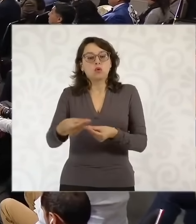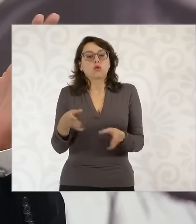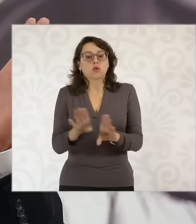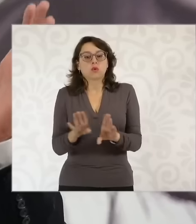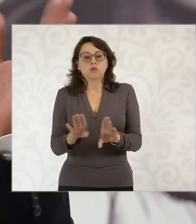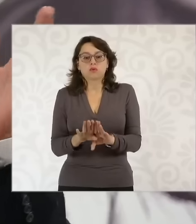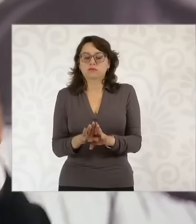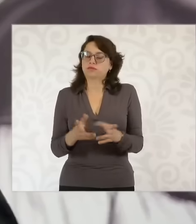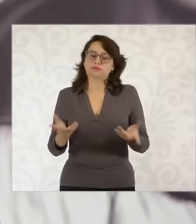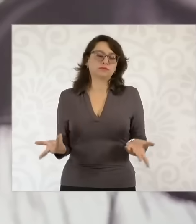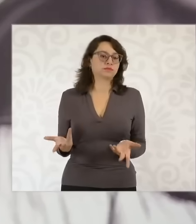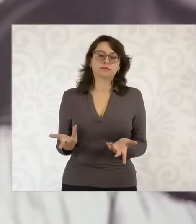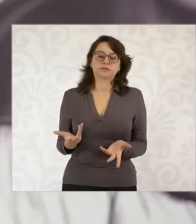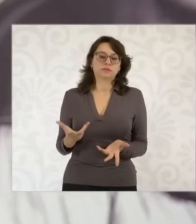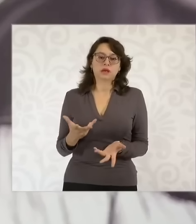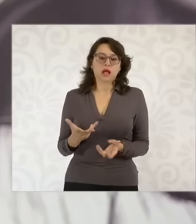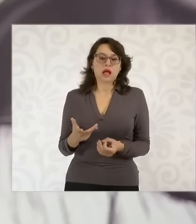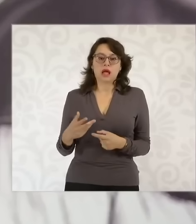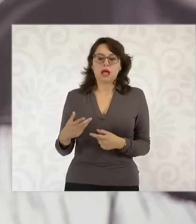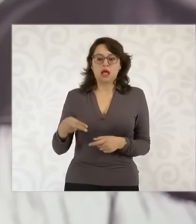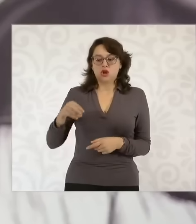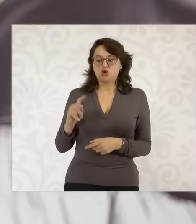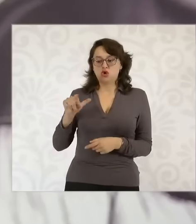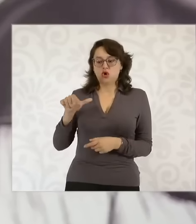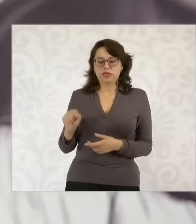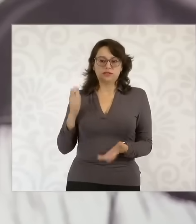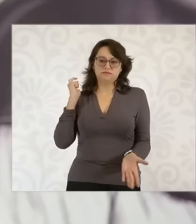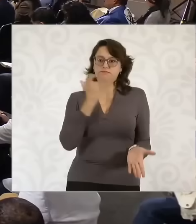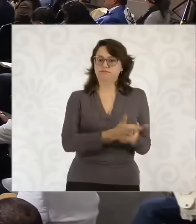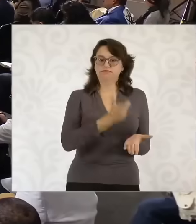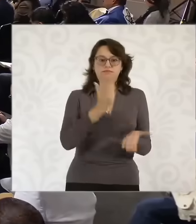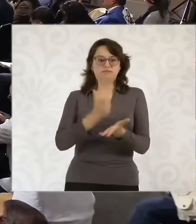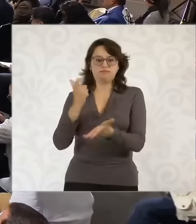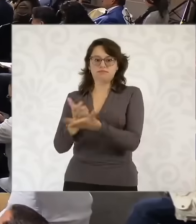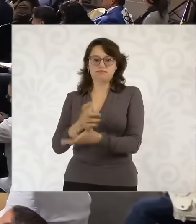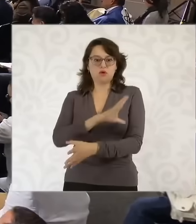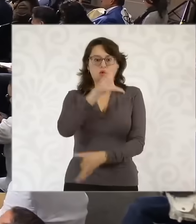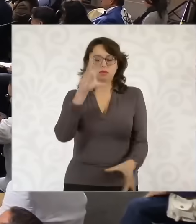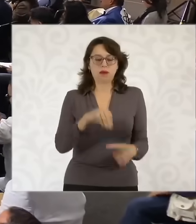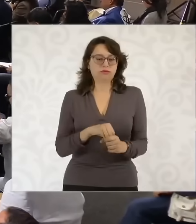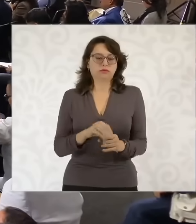en su mayor parte por el las notas precitalizadas. No sale Pemex a pedir de Pemex no va a salir